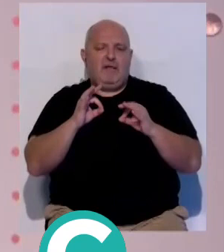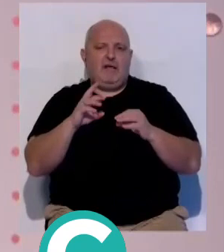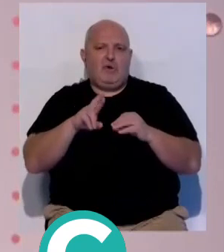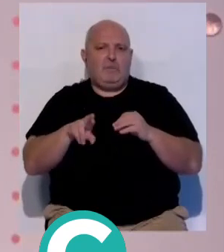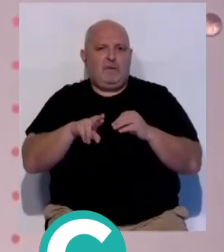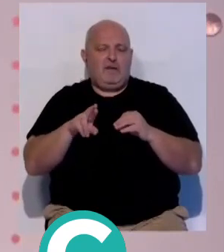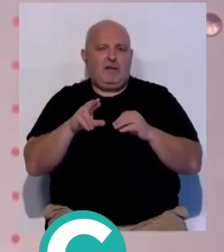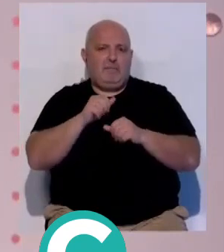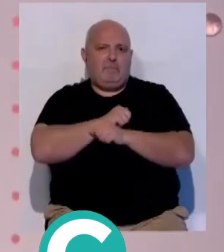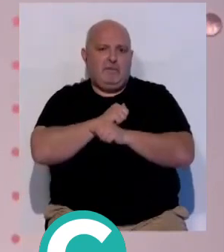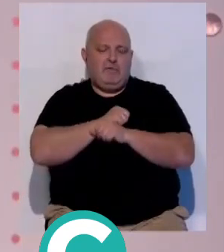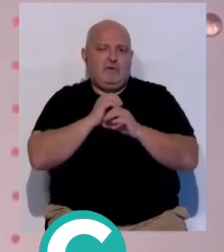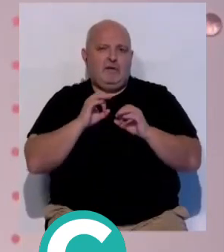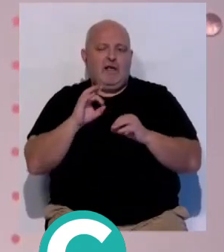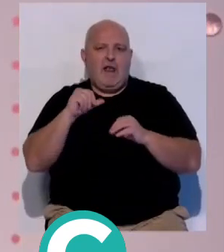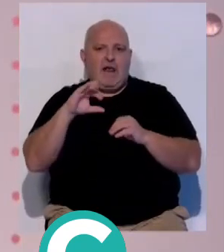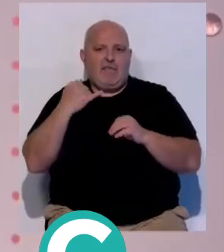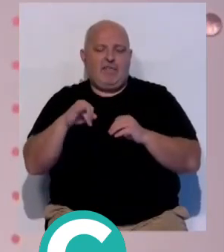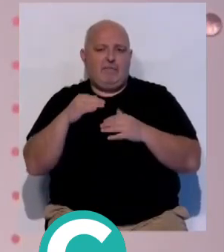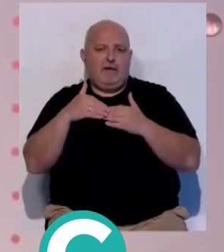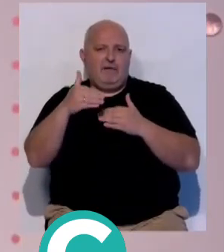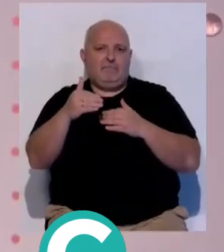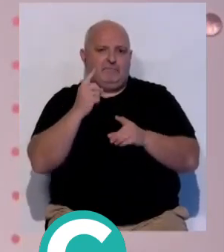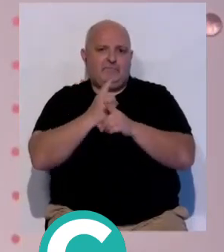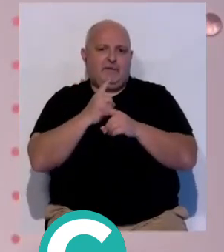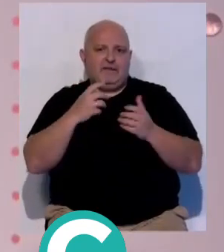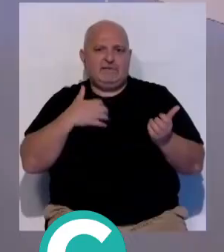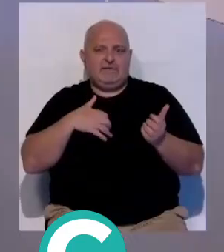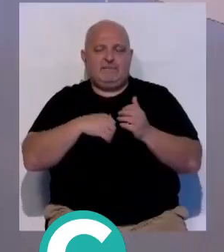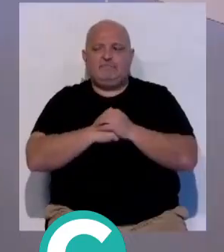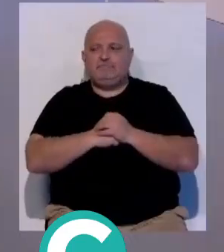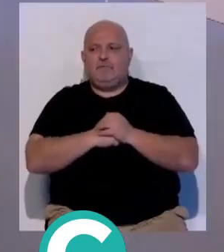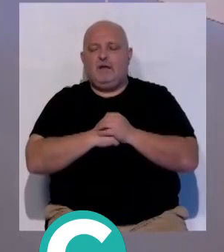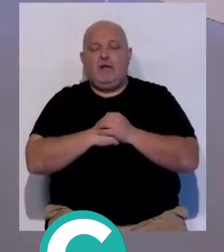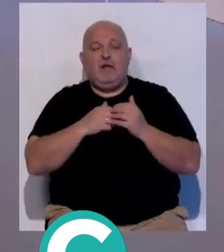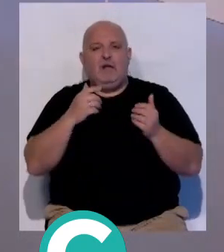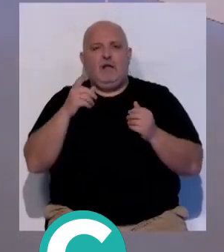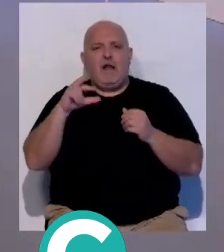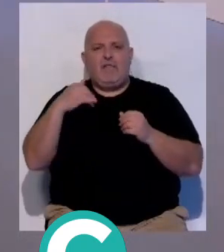recuperación esperemos de Rubén Alcaraz para el partido de Sevilla efectivamente hizo un trabajo